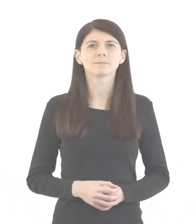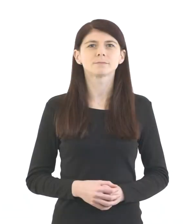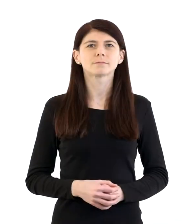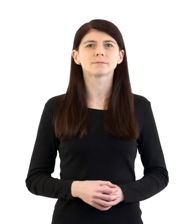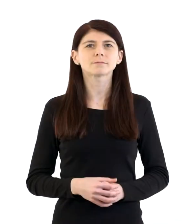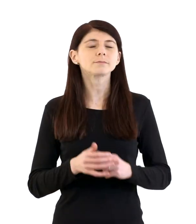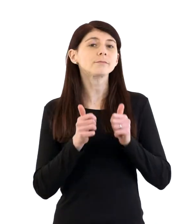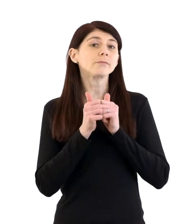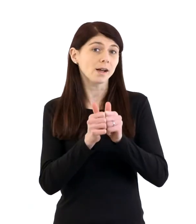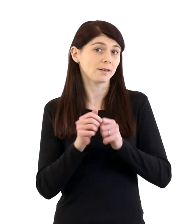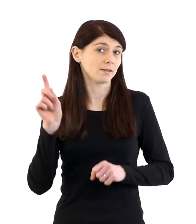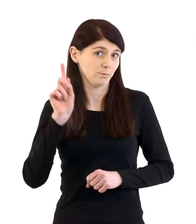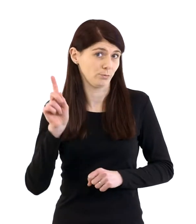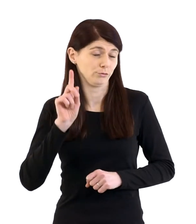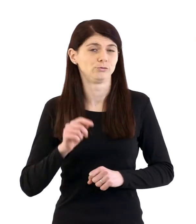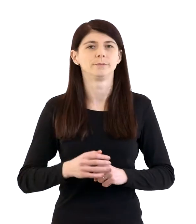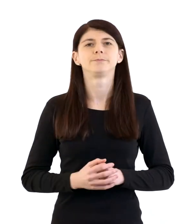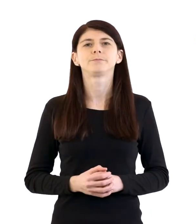Zadanie publiczne